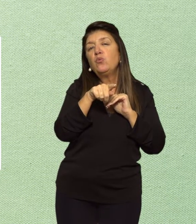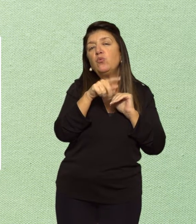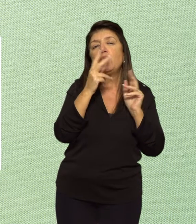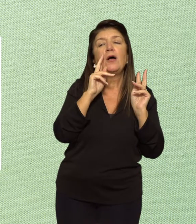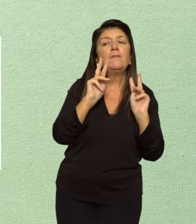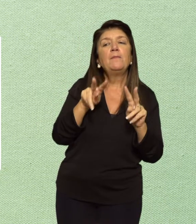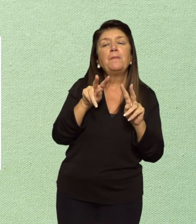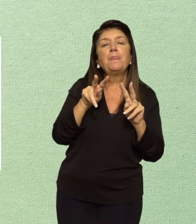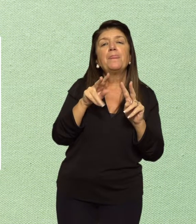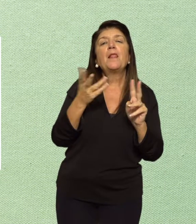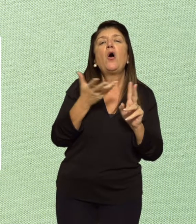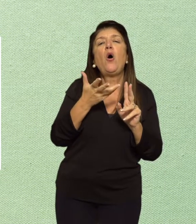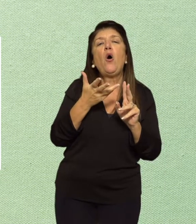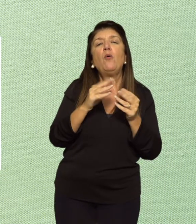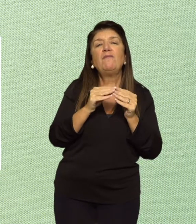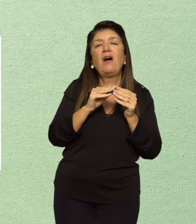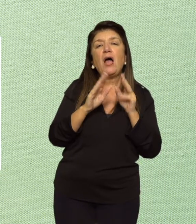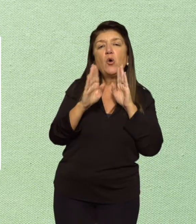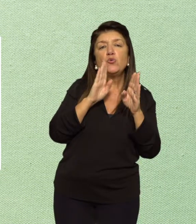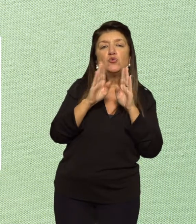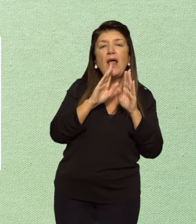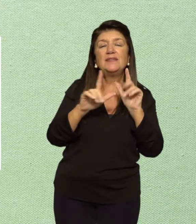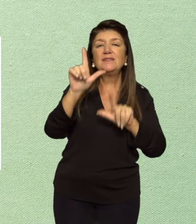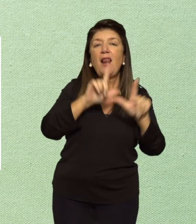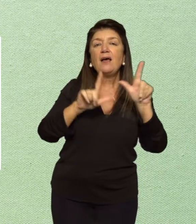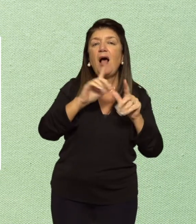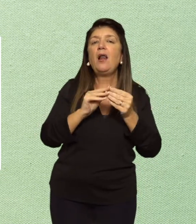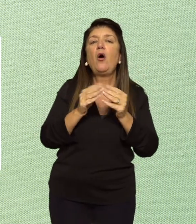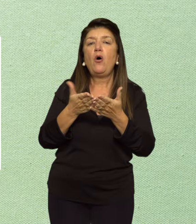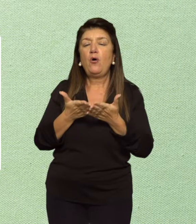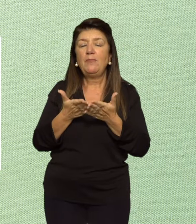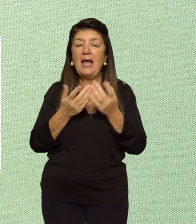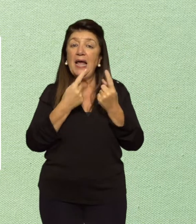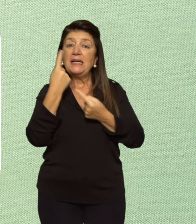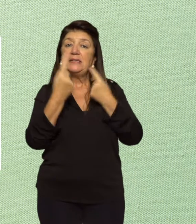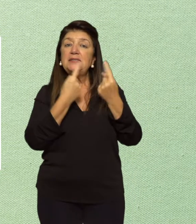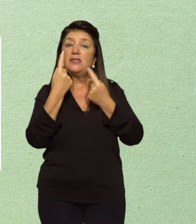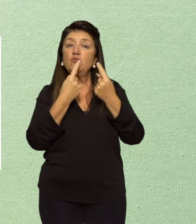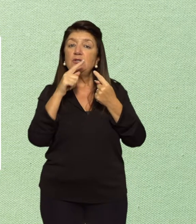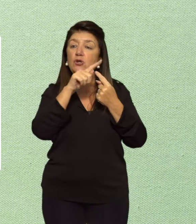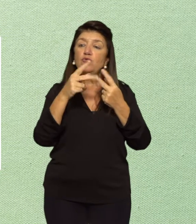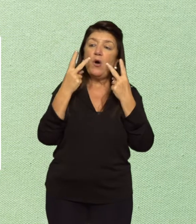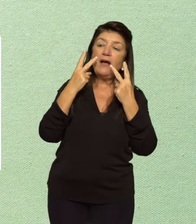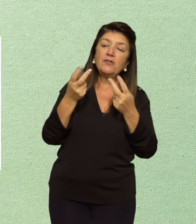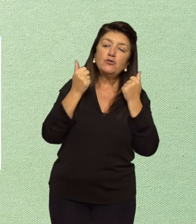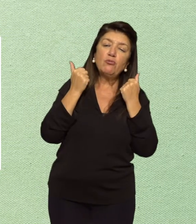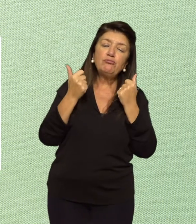consulenze legali, quali sono le situazioni che hai visto più spesso in questi anni? - Allora